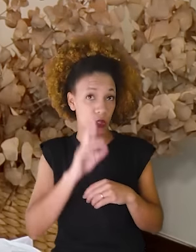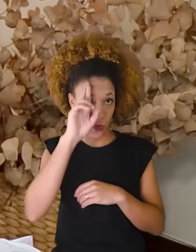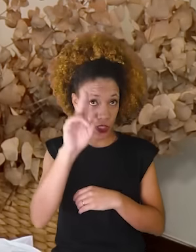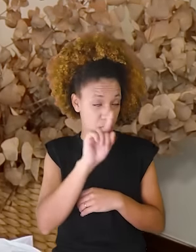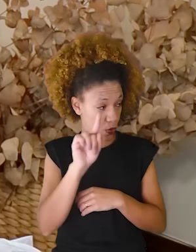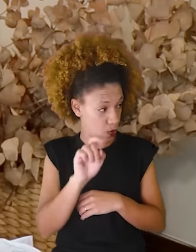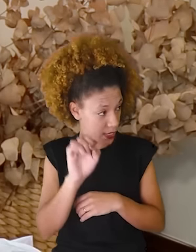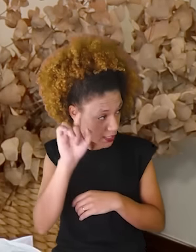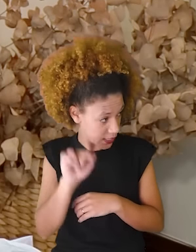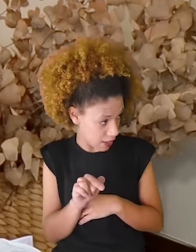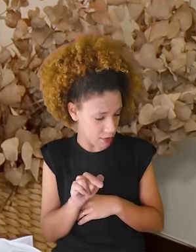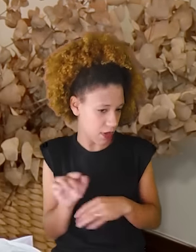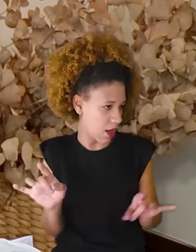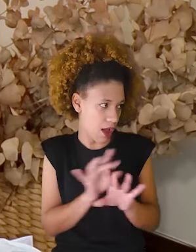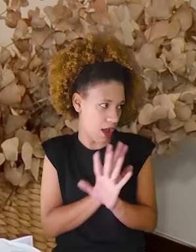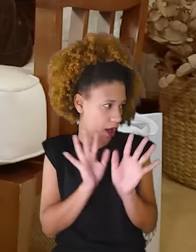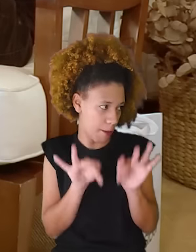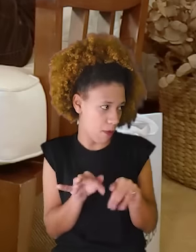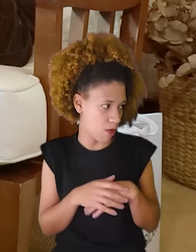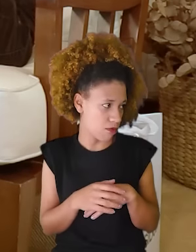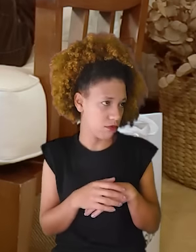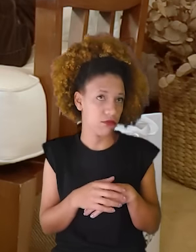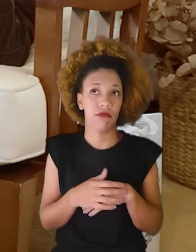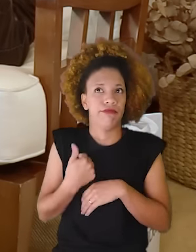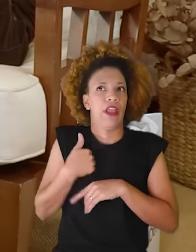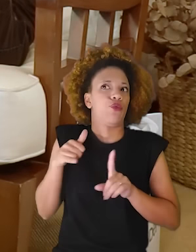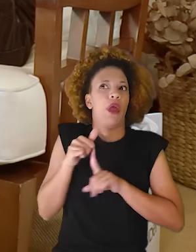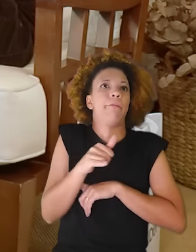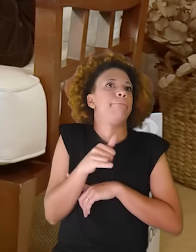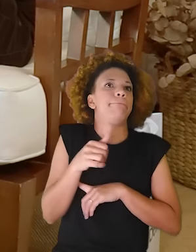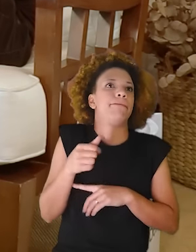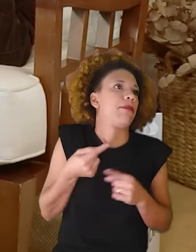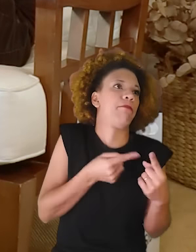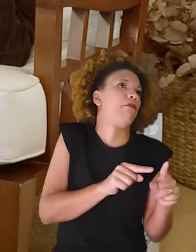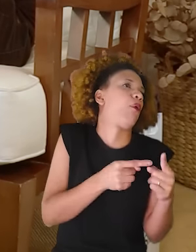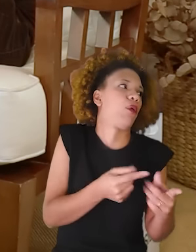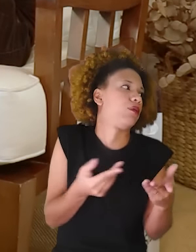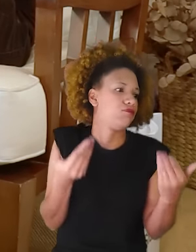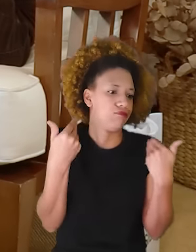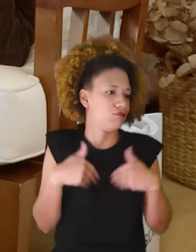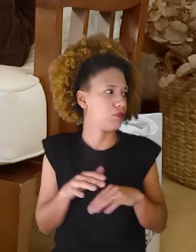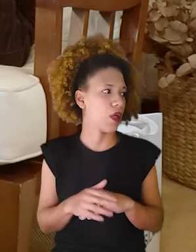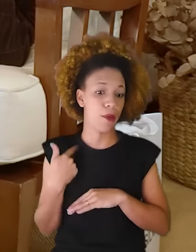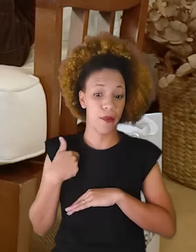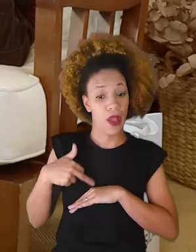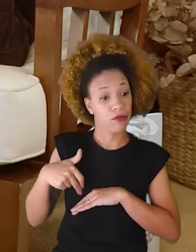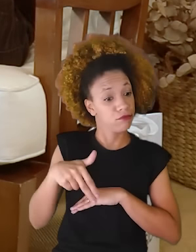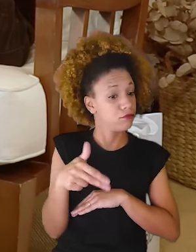Zé exatamente acabou assim como ele sai na R assim como seu cara da bib durante muito eu ando a mesma